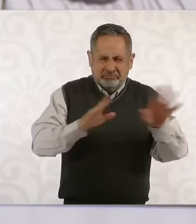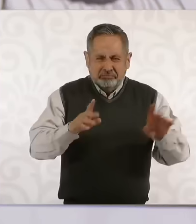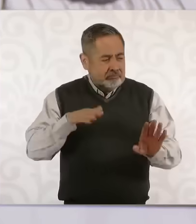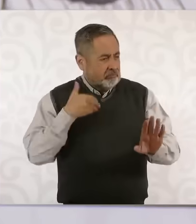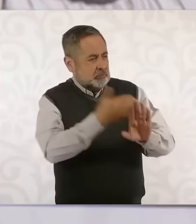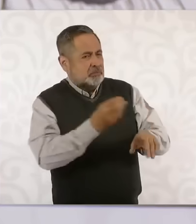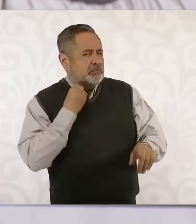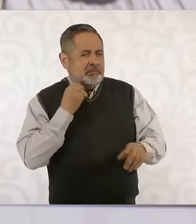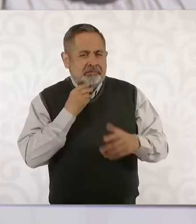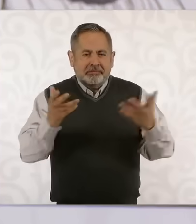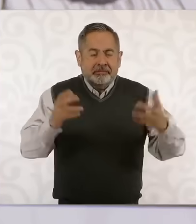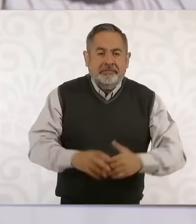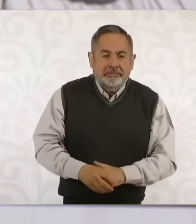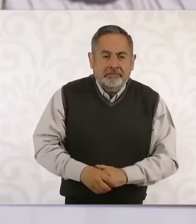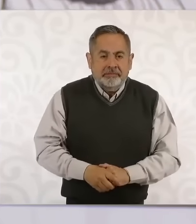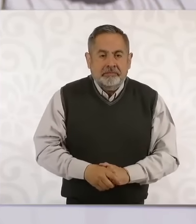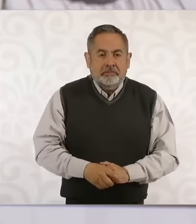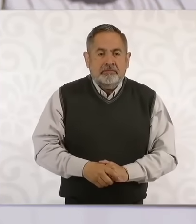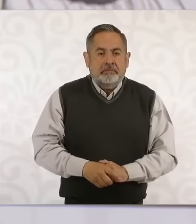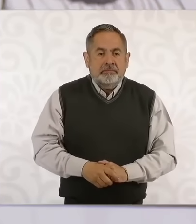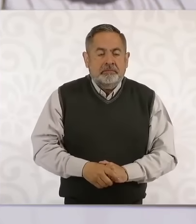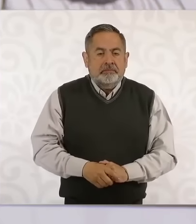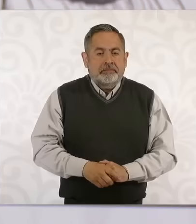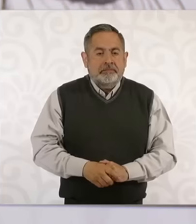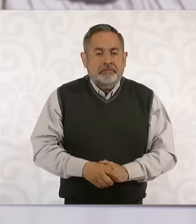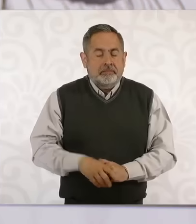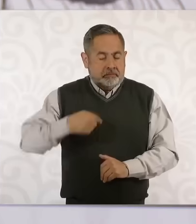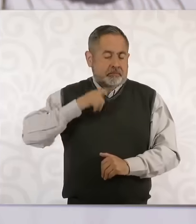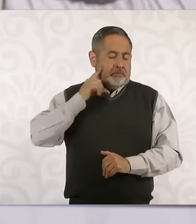pueblos de Milpo. No, no escuché lo que dijo Juditth Vanegas. Evidentemente,